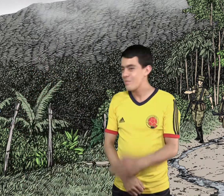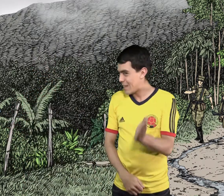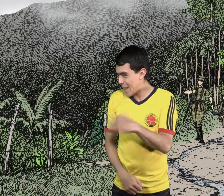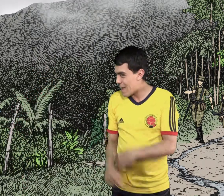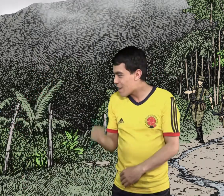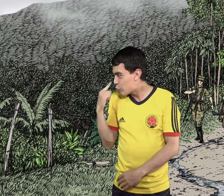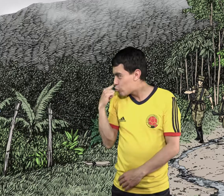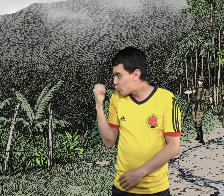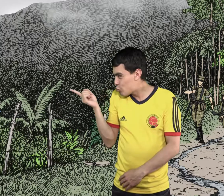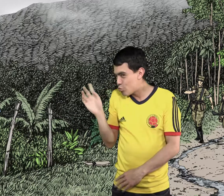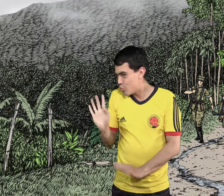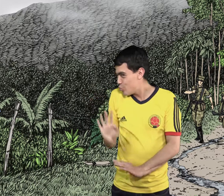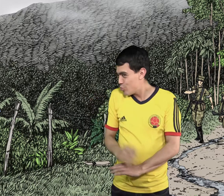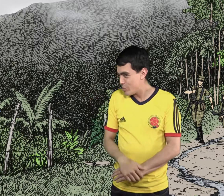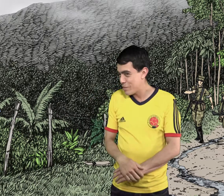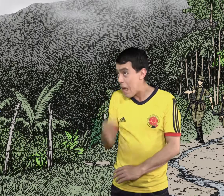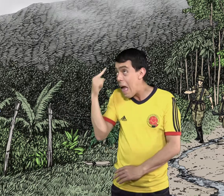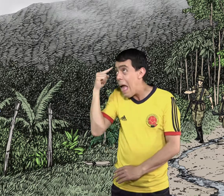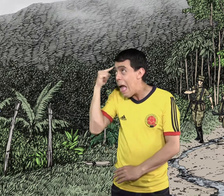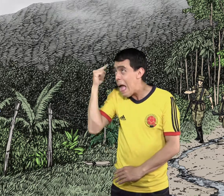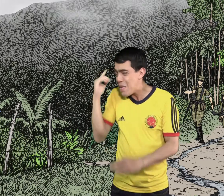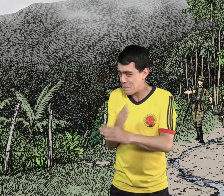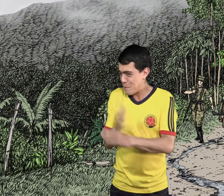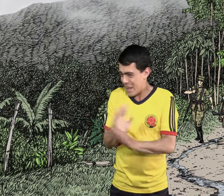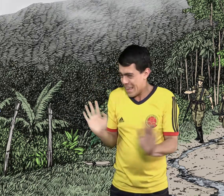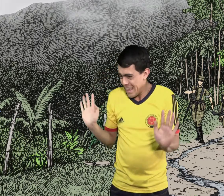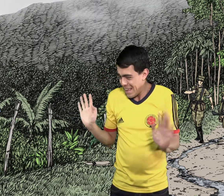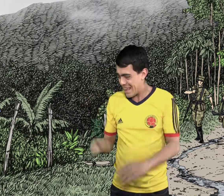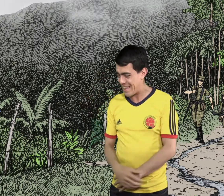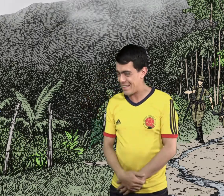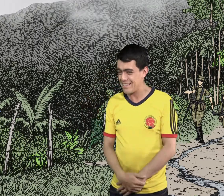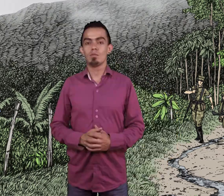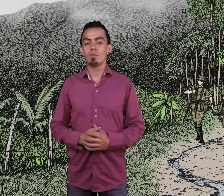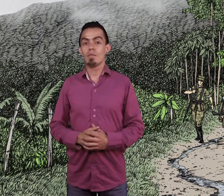Me fui a donde estaba Miguel, para poder mirar mejor.